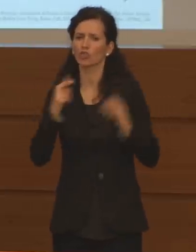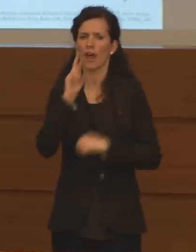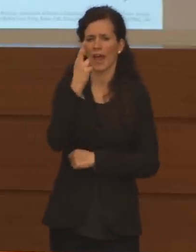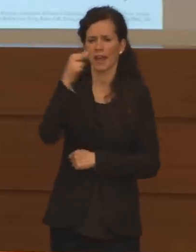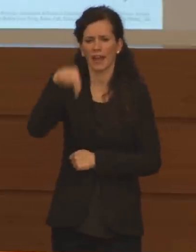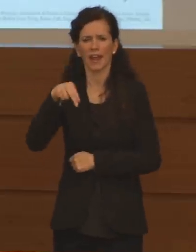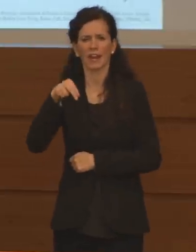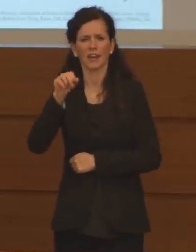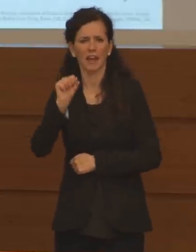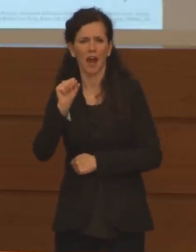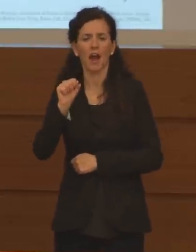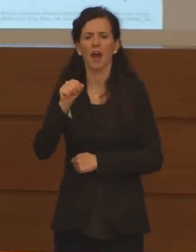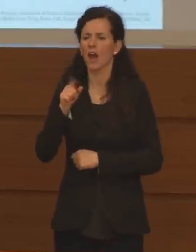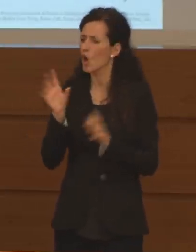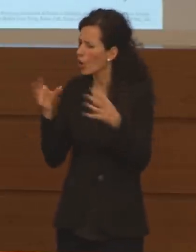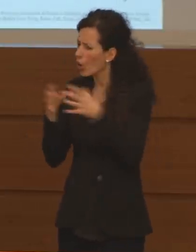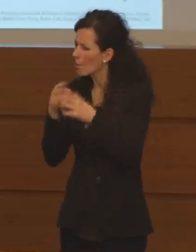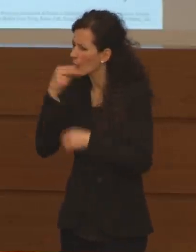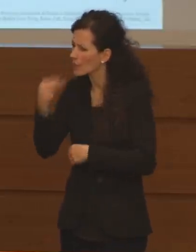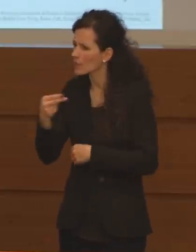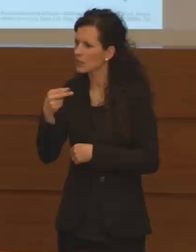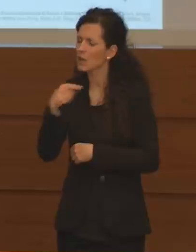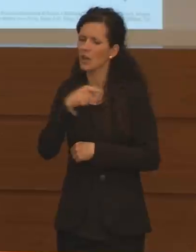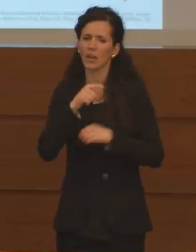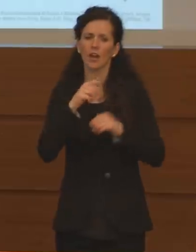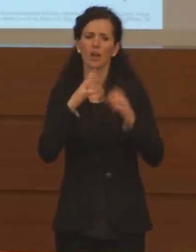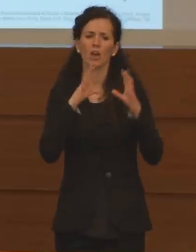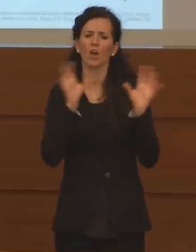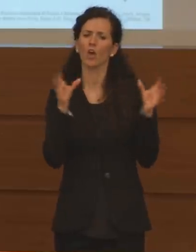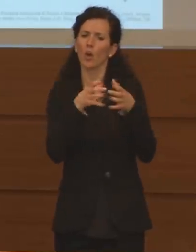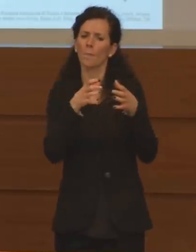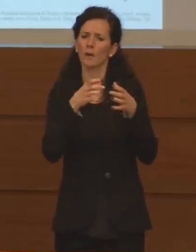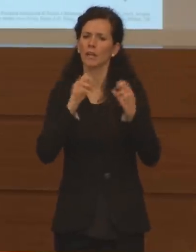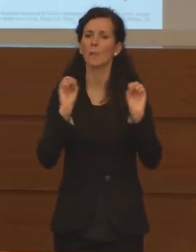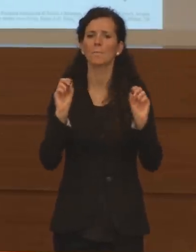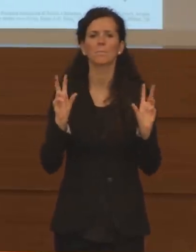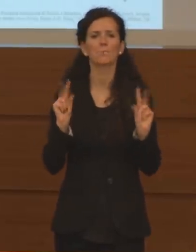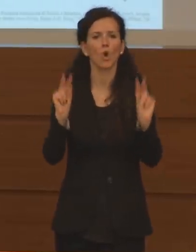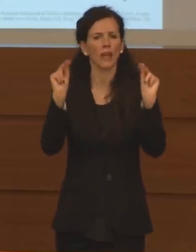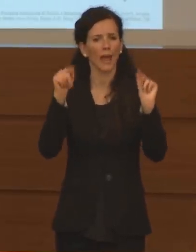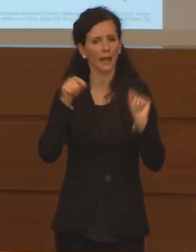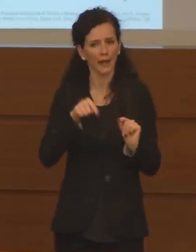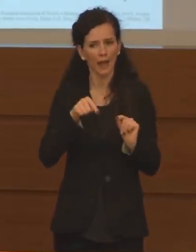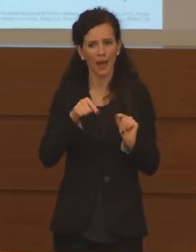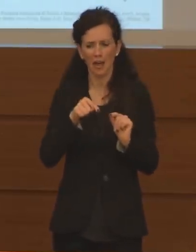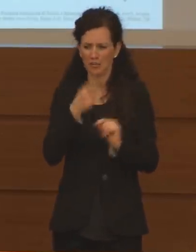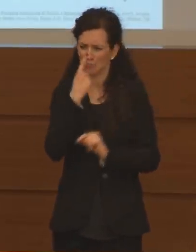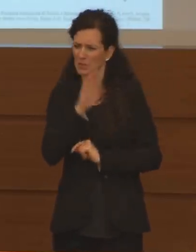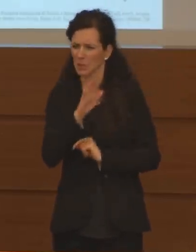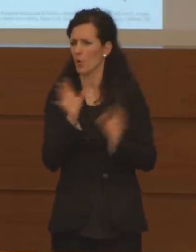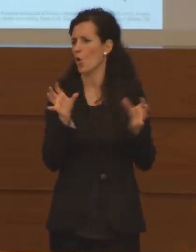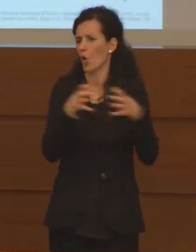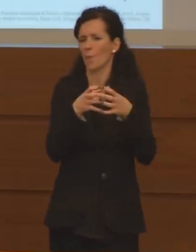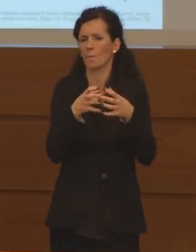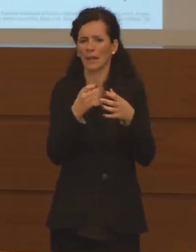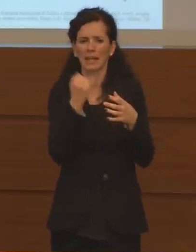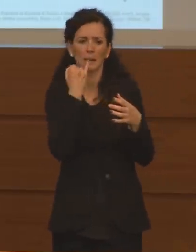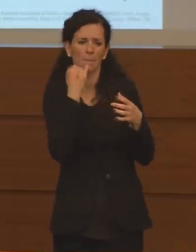Moderna insieme a ENH, Moderna è una di queste